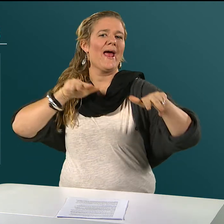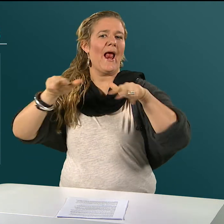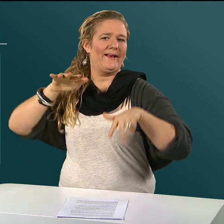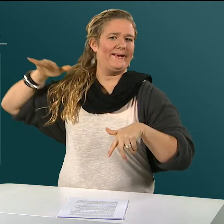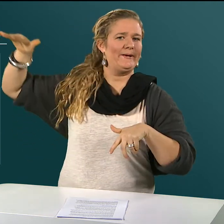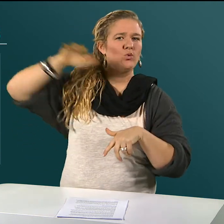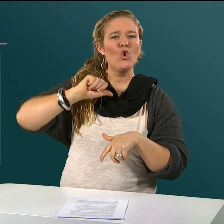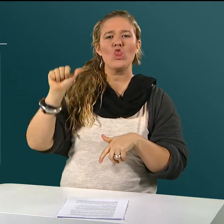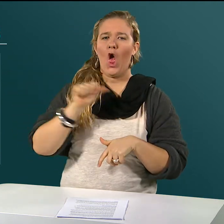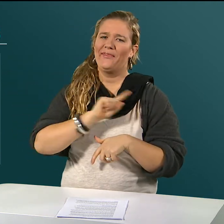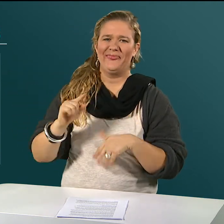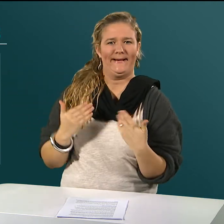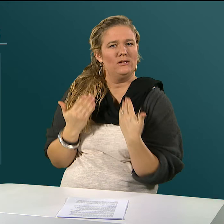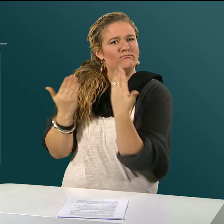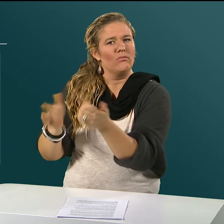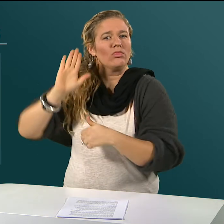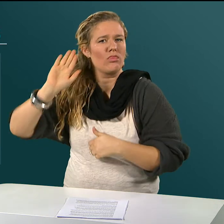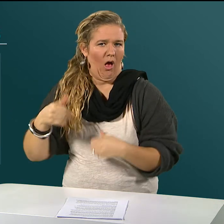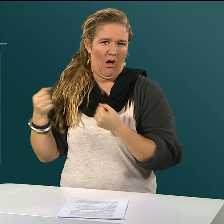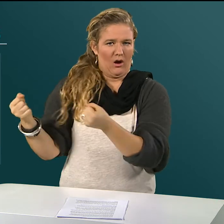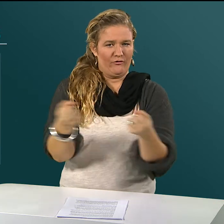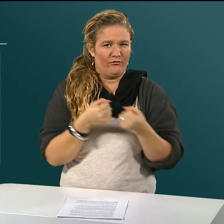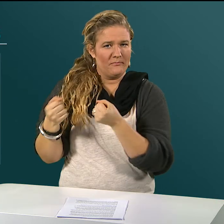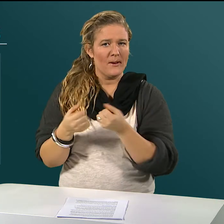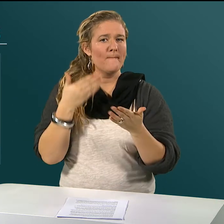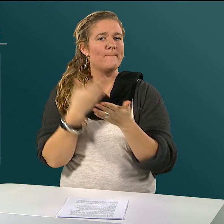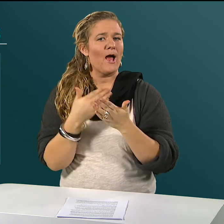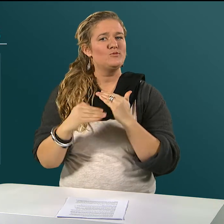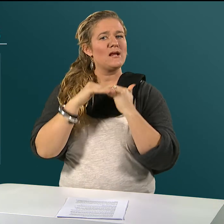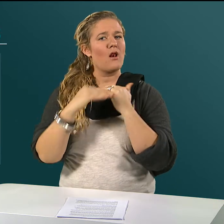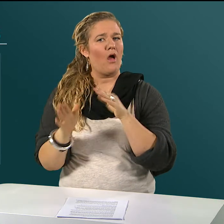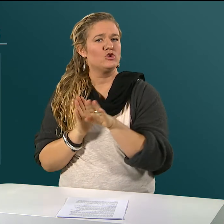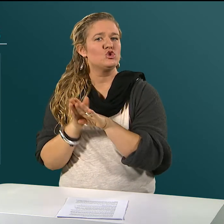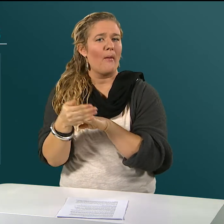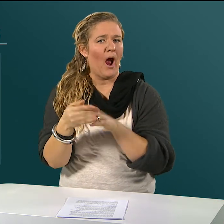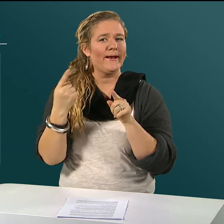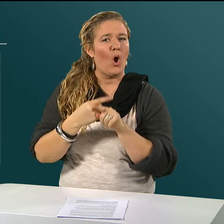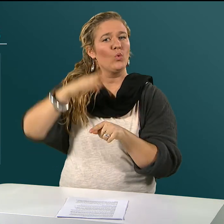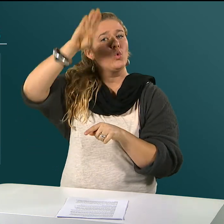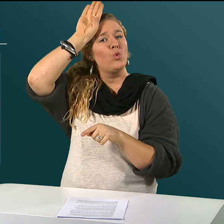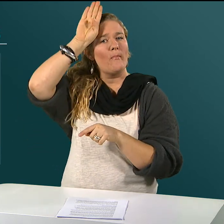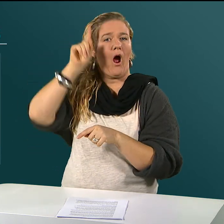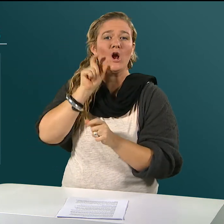weil die Regierung es ihnen nicht erlaubt. Zum Bespiel in Jamaica und Kuba